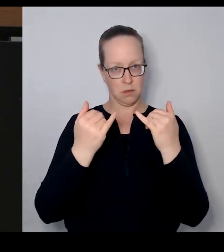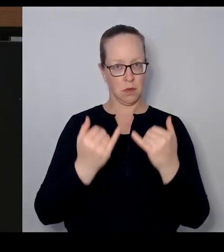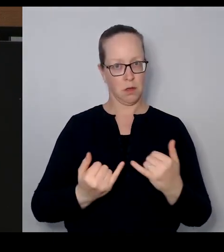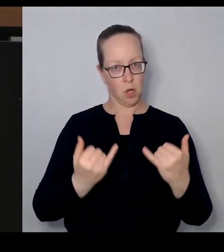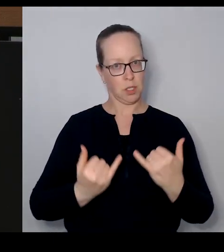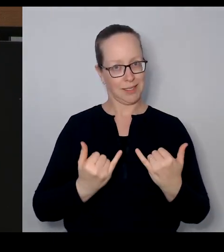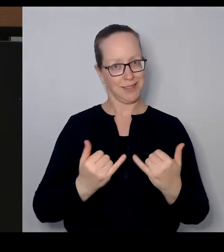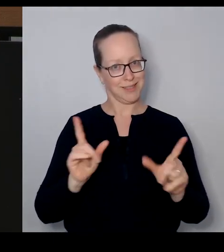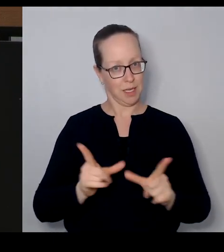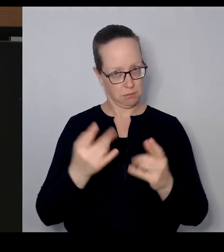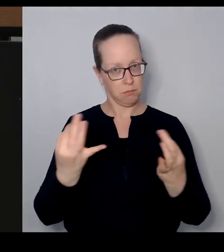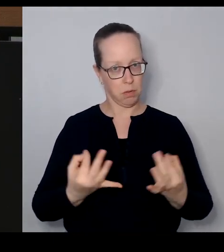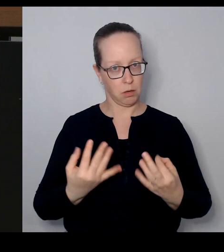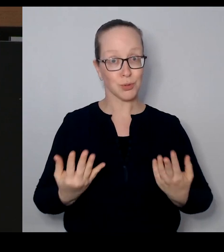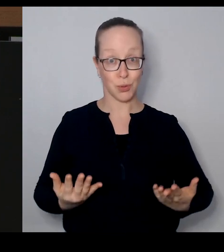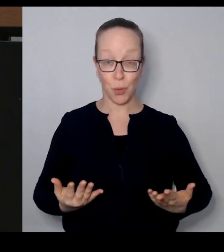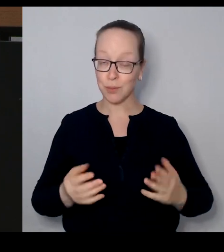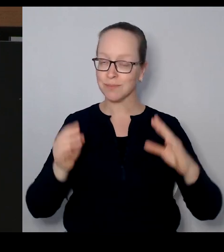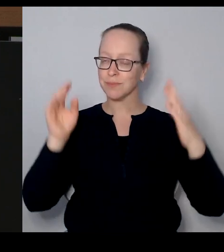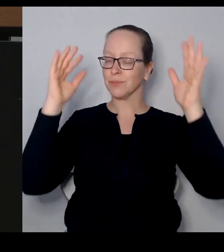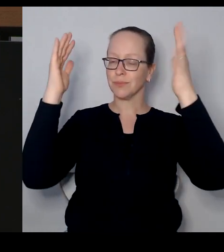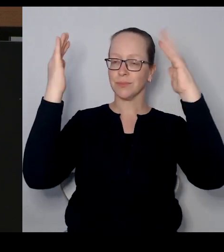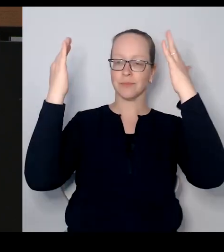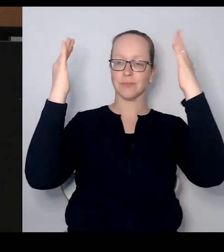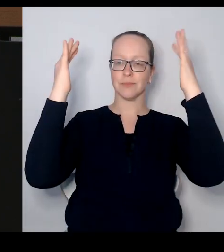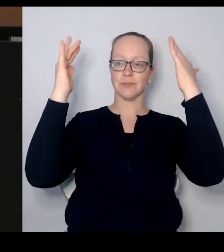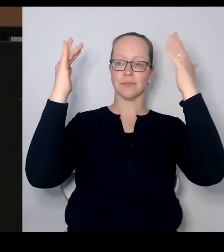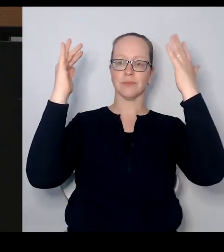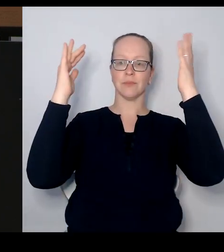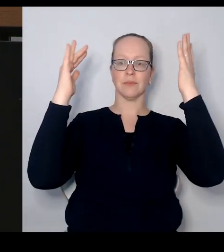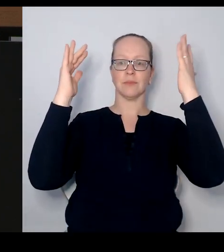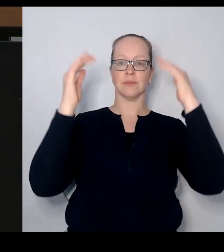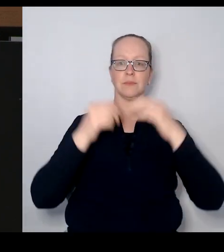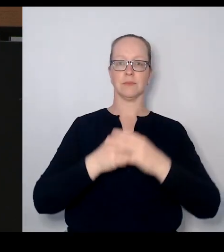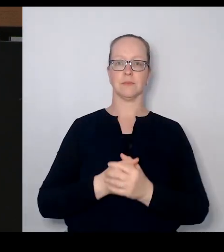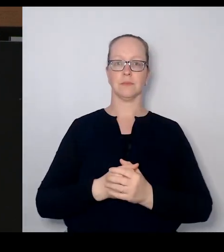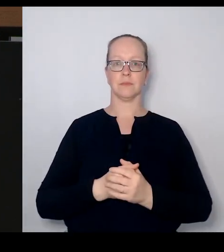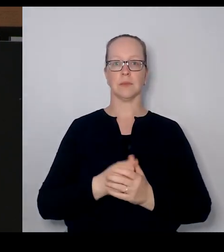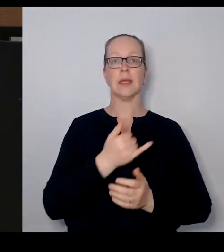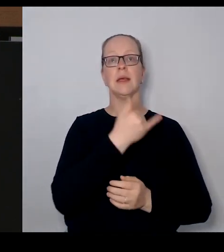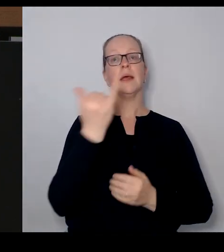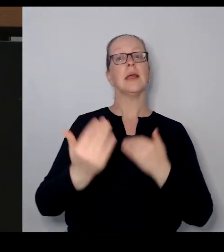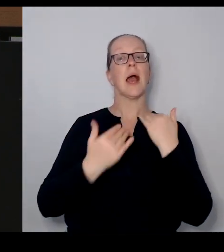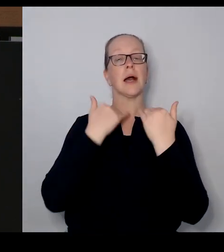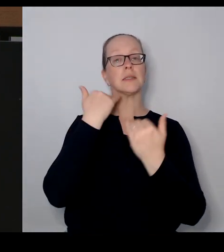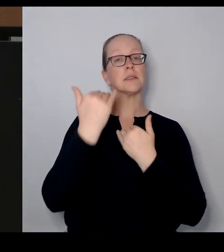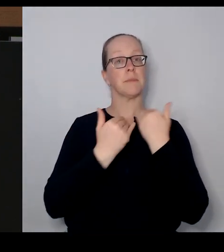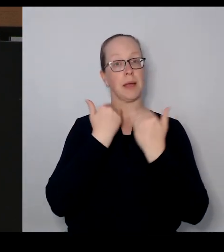Die Beiträge des Jahresberichts werden nun im Einzelnen im Unterausschuss Haushaltskontrolle behandelt.